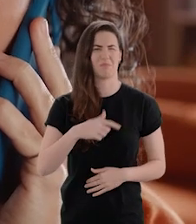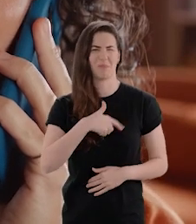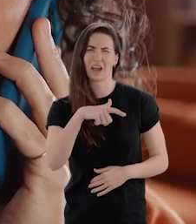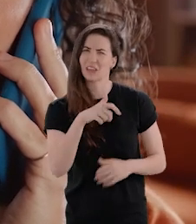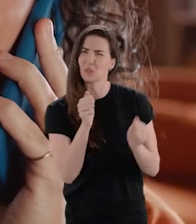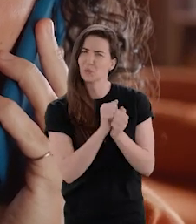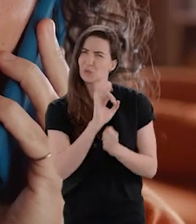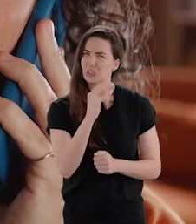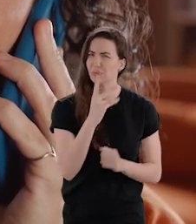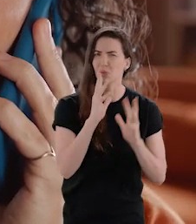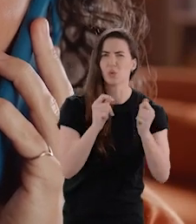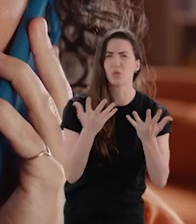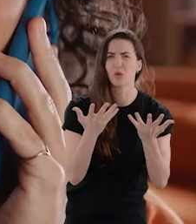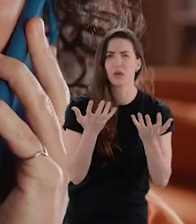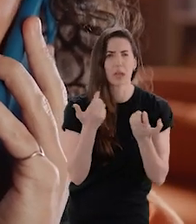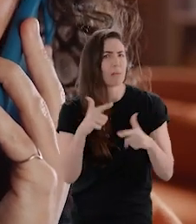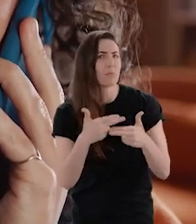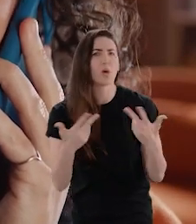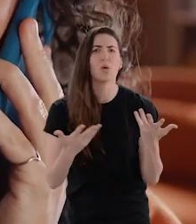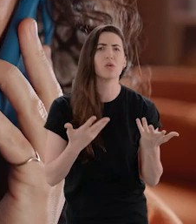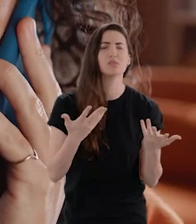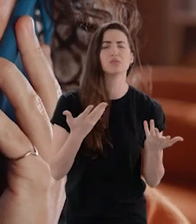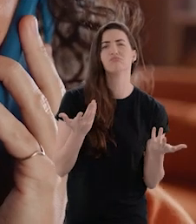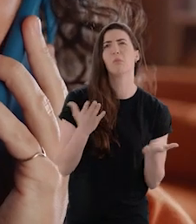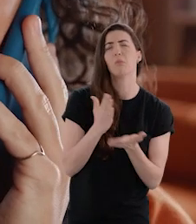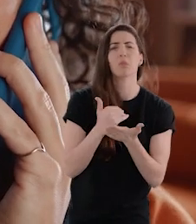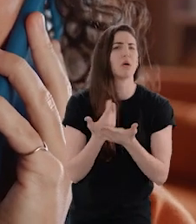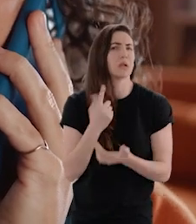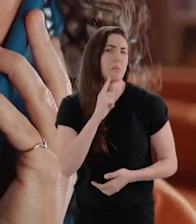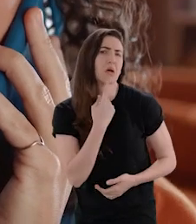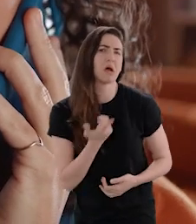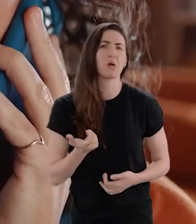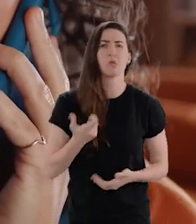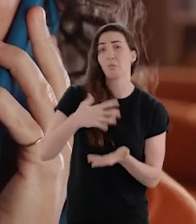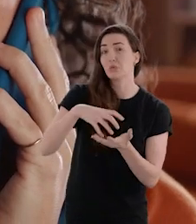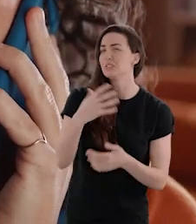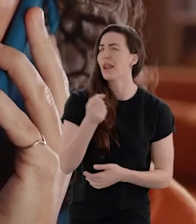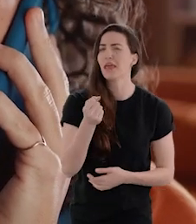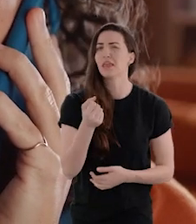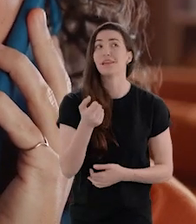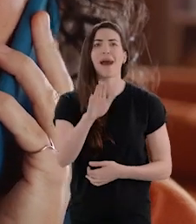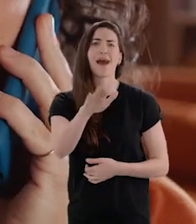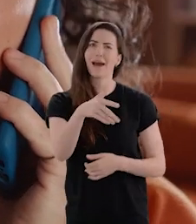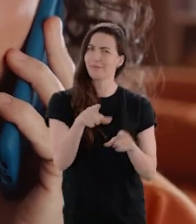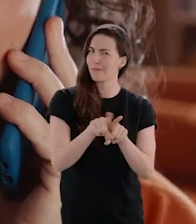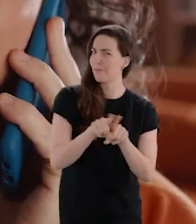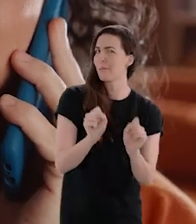Meu cartão, com chip e tudo? Não quer mais nada não? Sei lá, uma torta de limão siciliano, um pudim de leite,